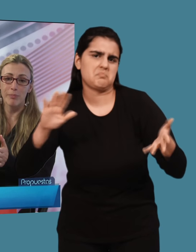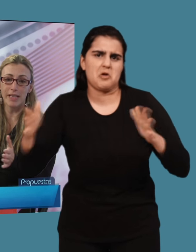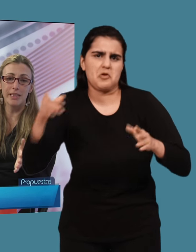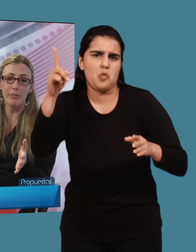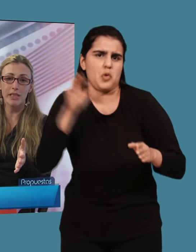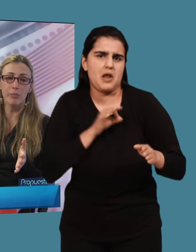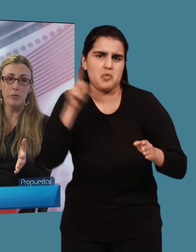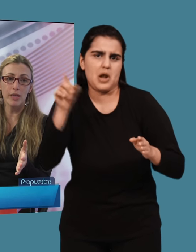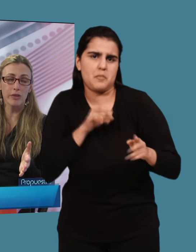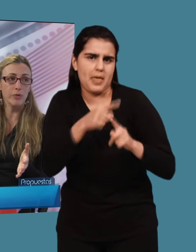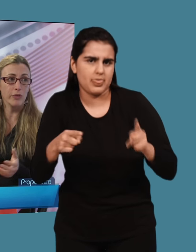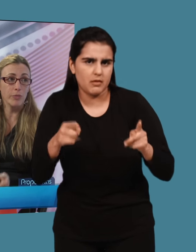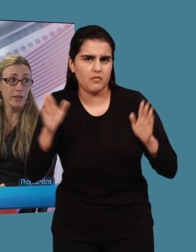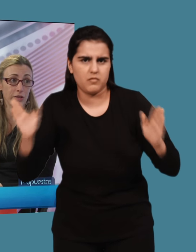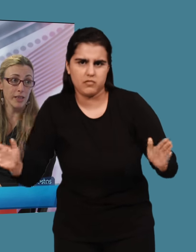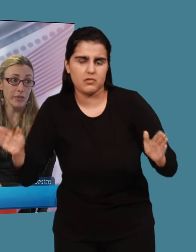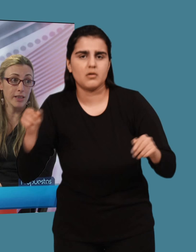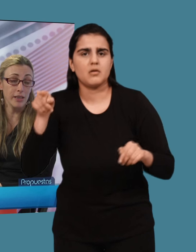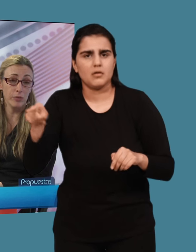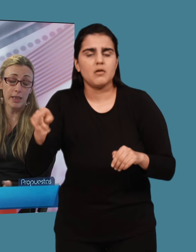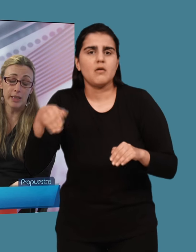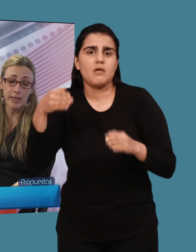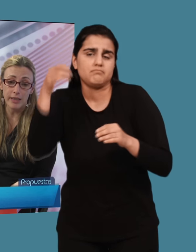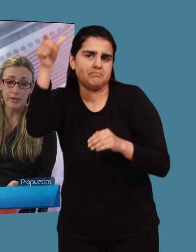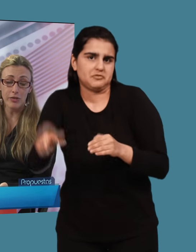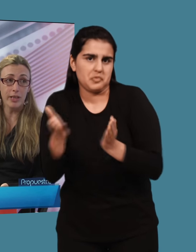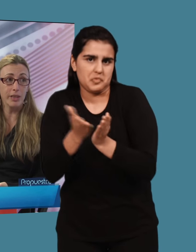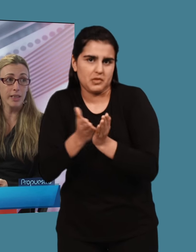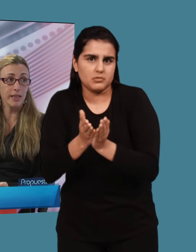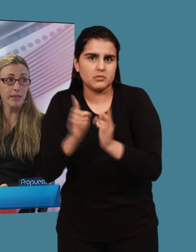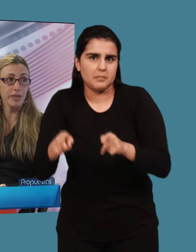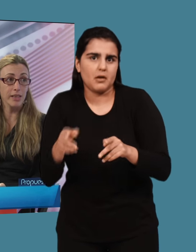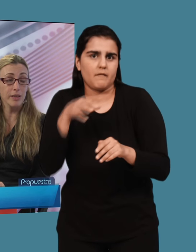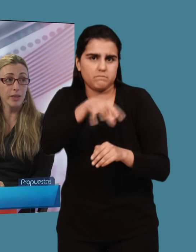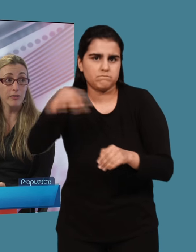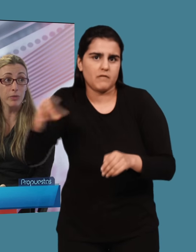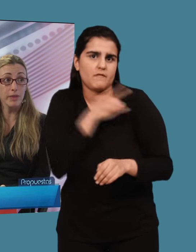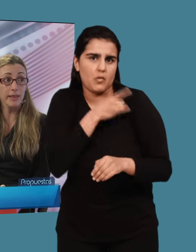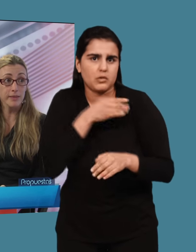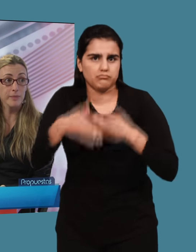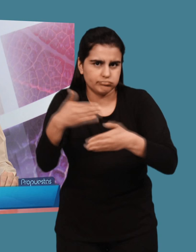prácticamente por un año, un año y medio en la vida del estudiante y en, lógicamente en la dinámica de cada una de las facutades.